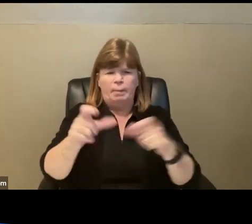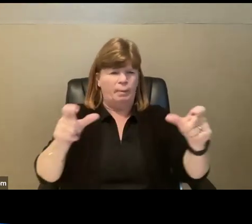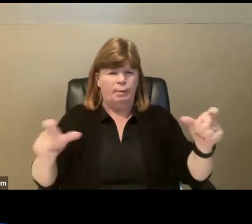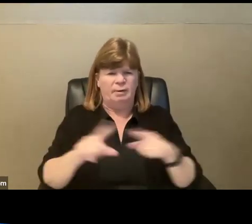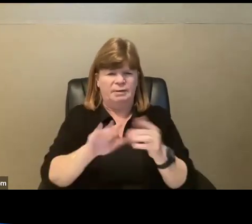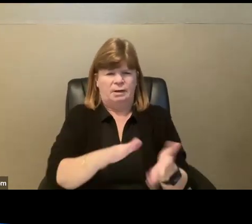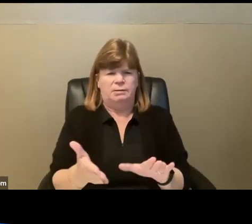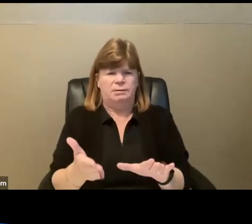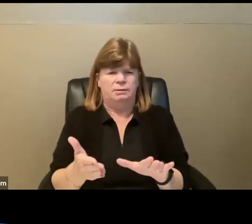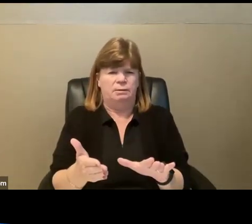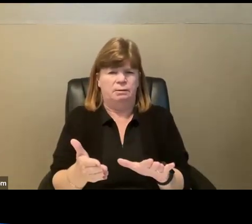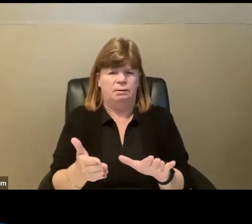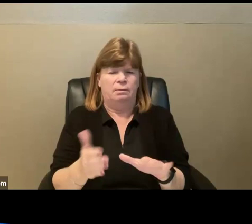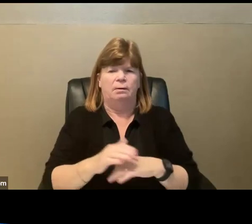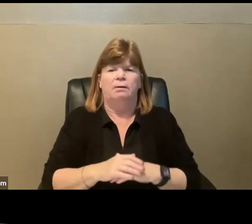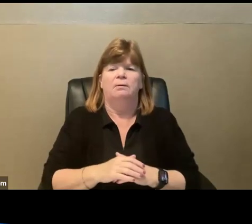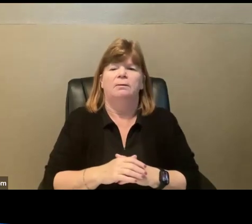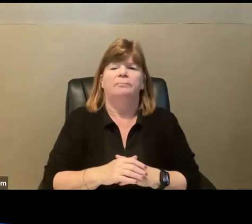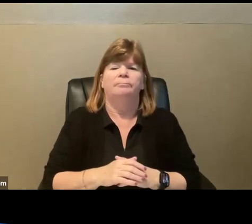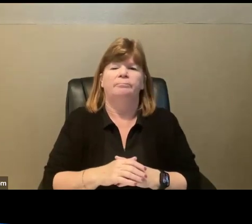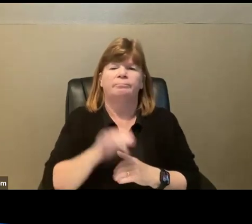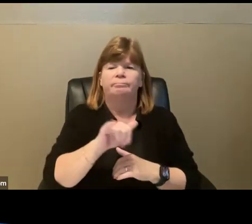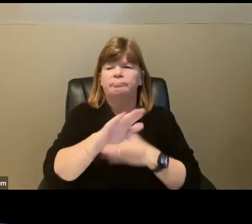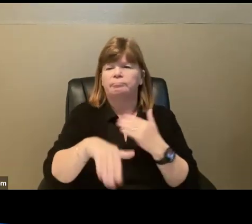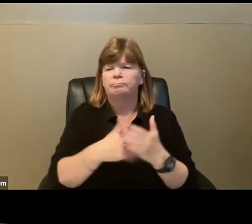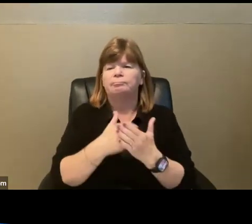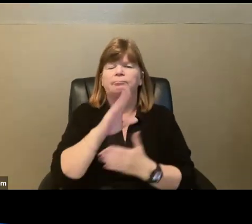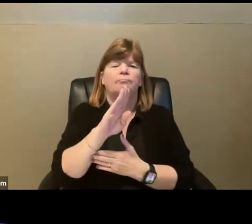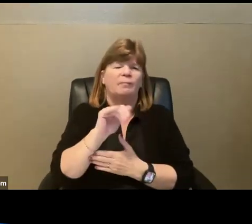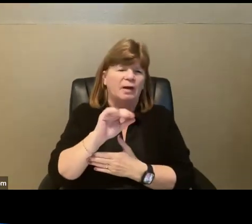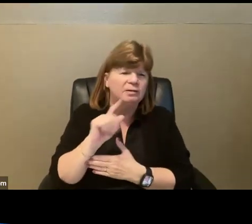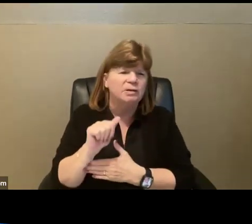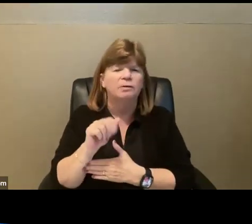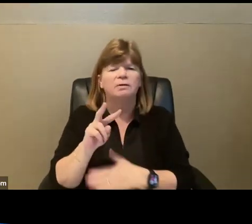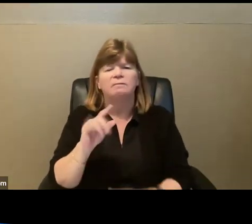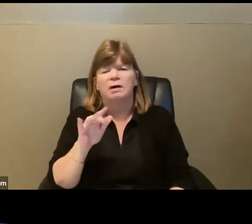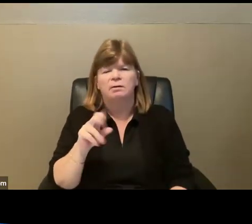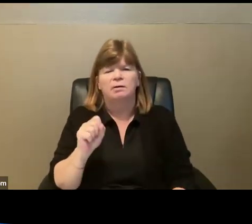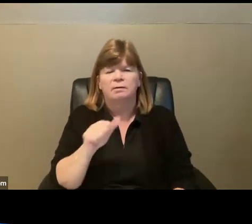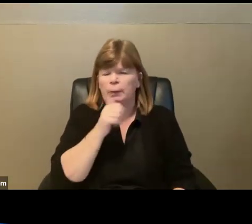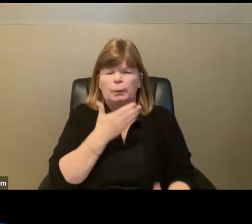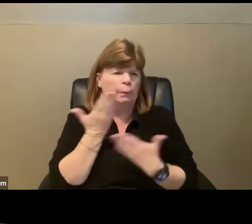todas las bacterias y virus. No tienen sistemas nerviosos. No pueden pensar.